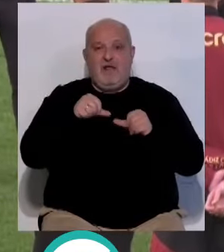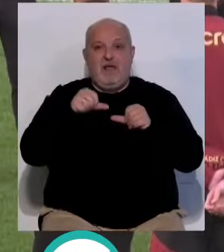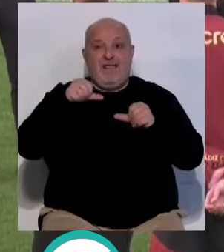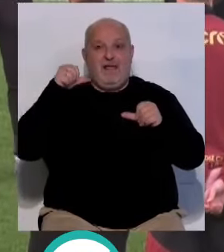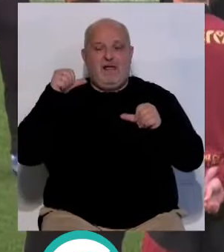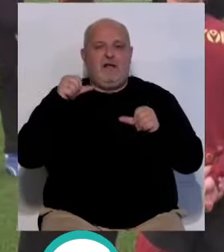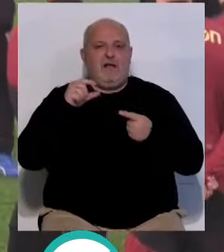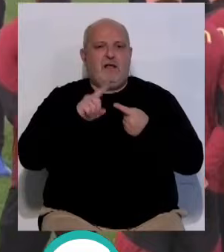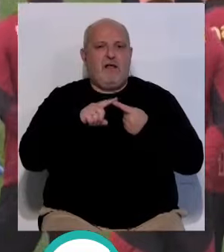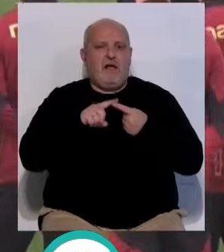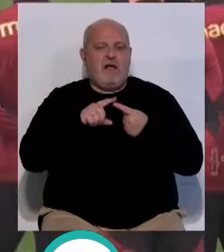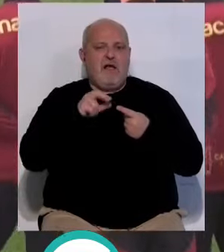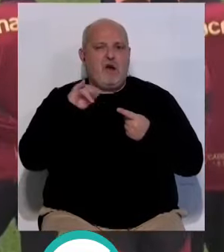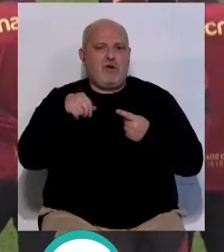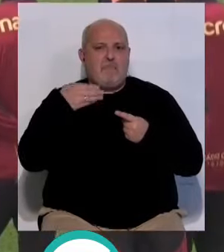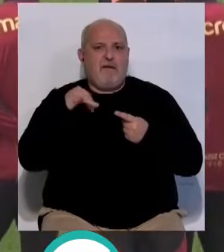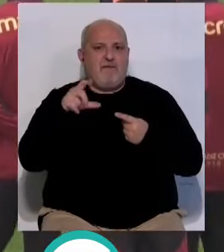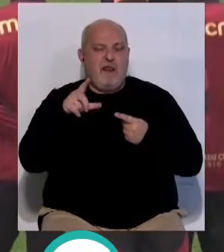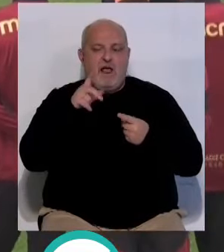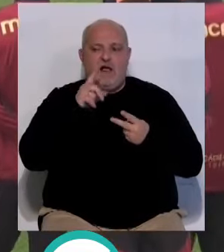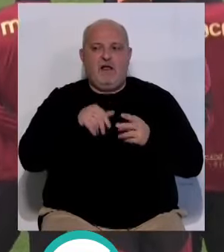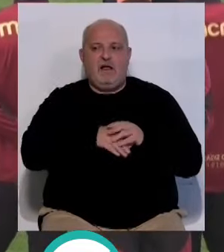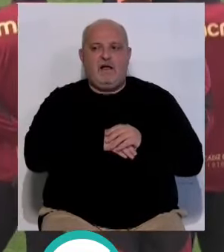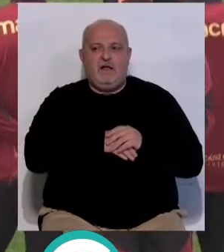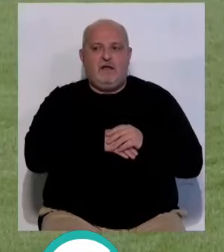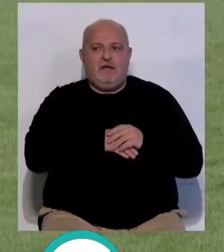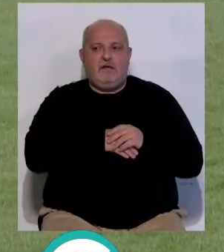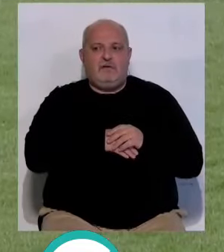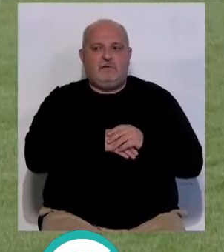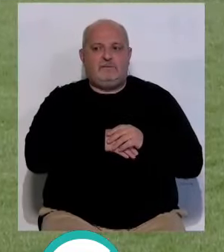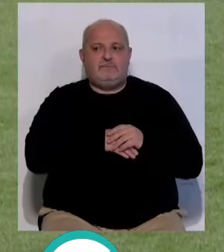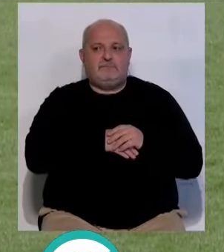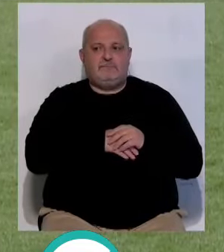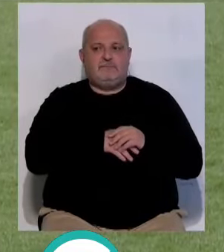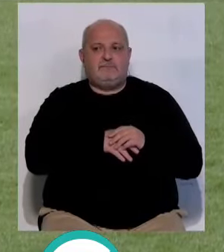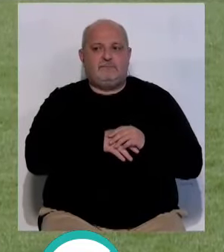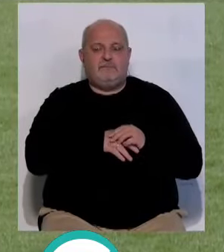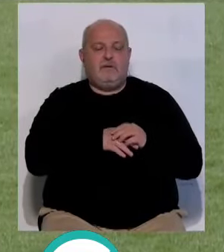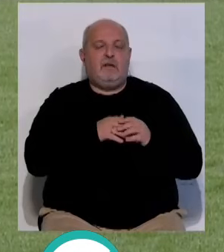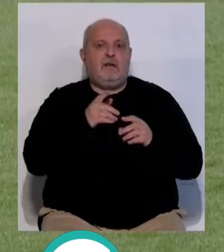habían sido aroan y mbil y ahora venía ah que sí que sí machis se se contaba en propiedad con